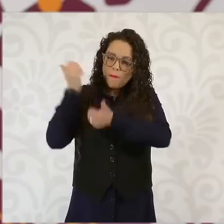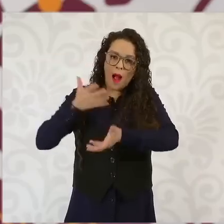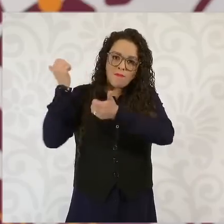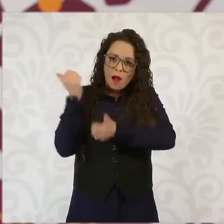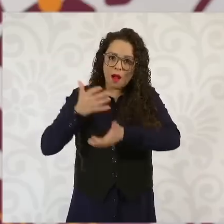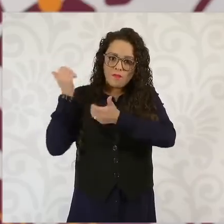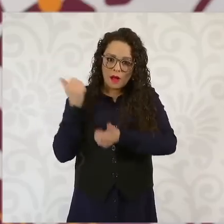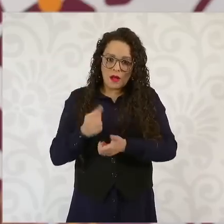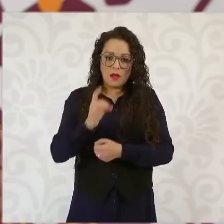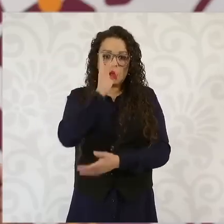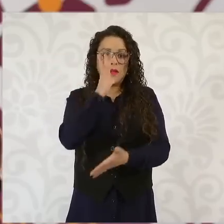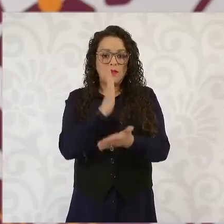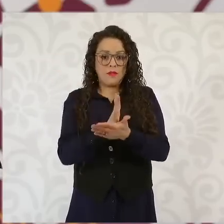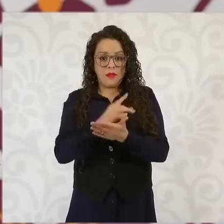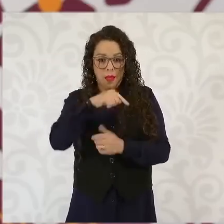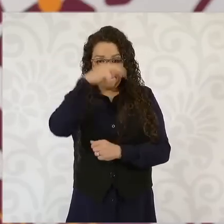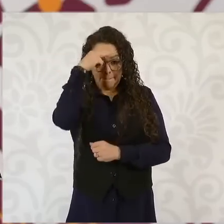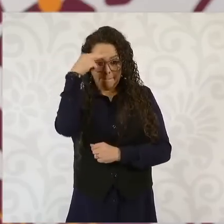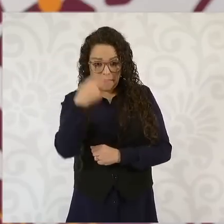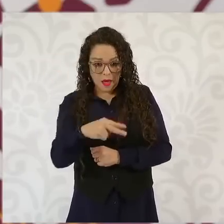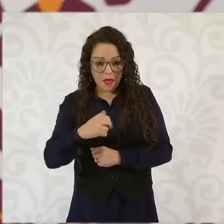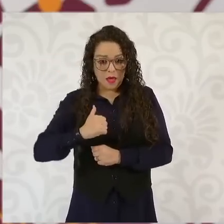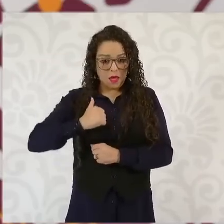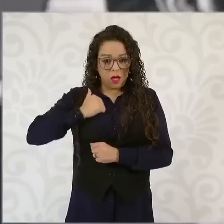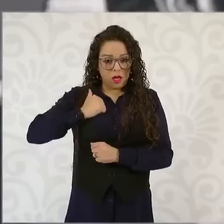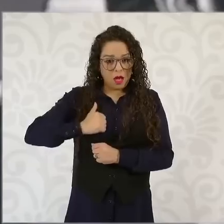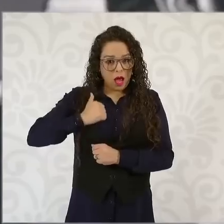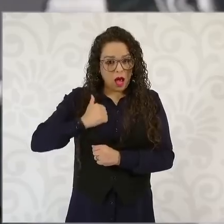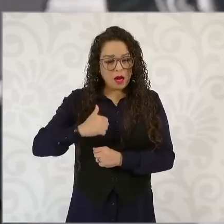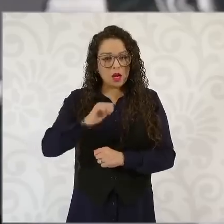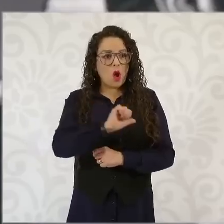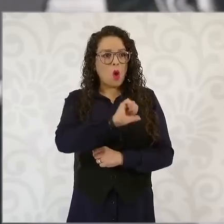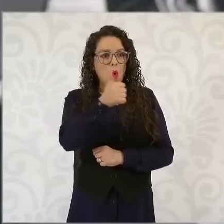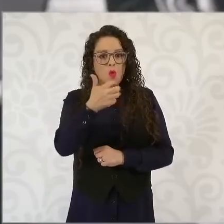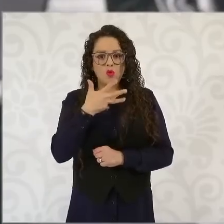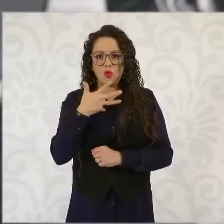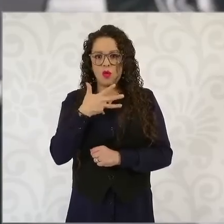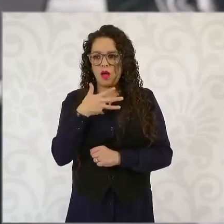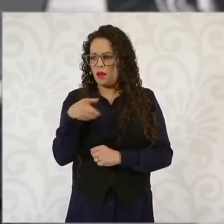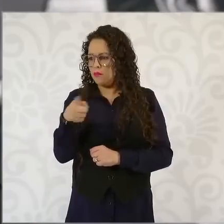principalmente a México Canadá y por ahí tiene otras exportaciones ya menores Entonces cuando